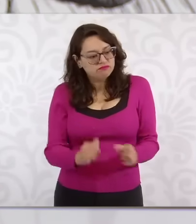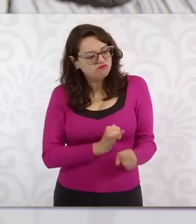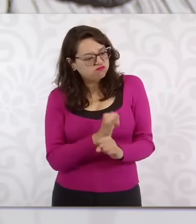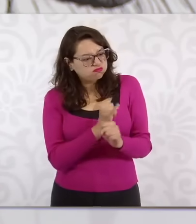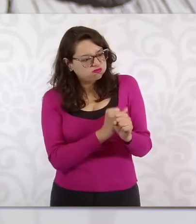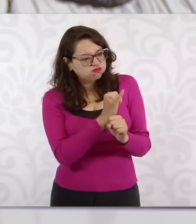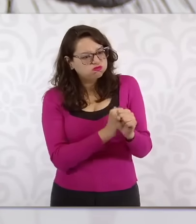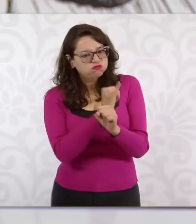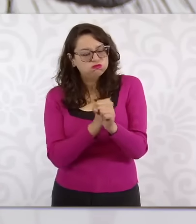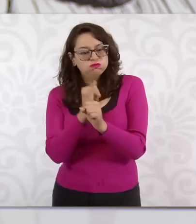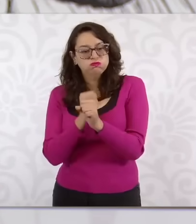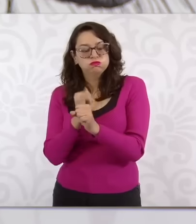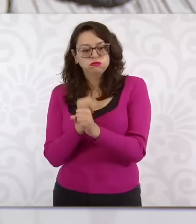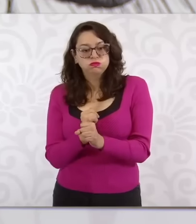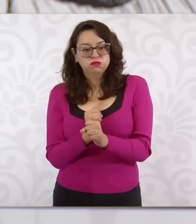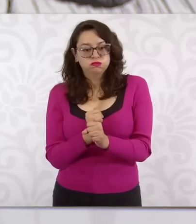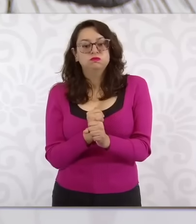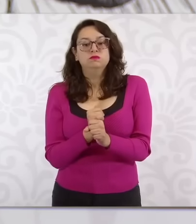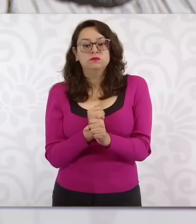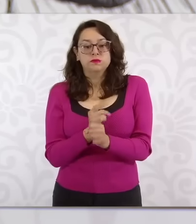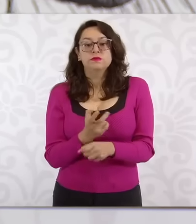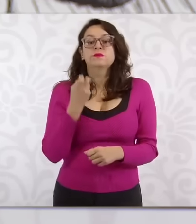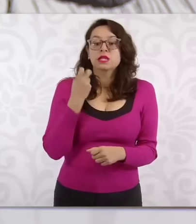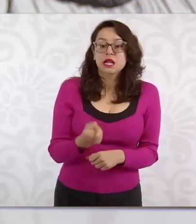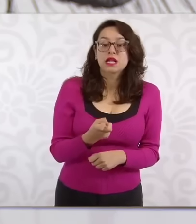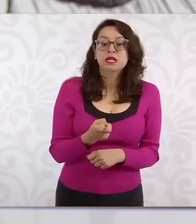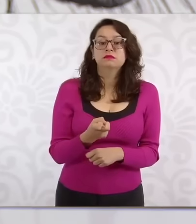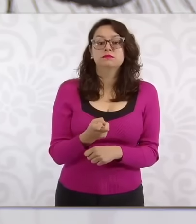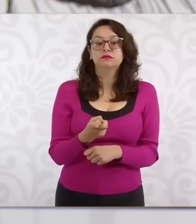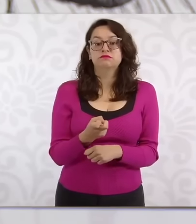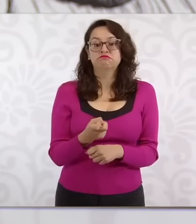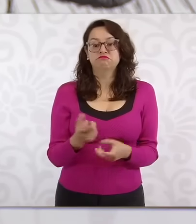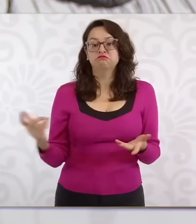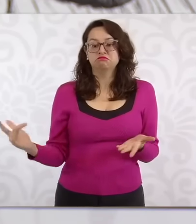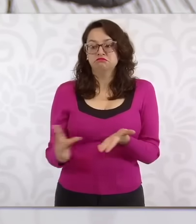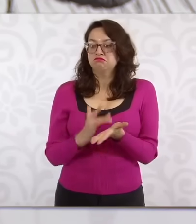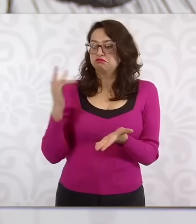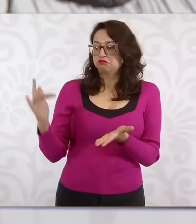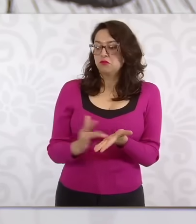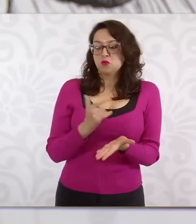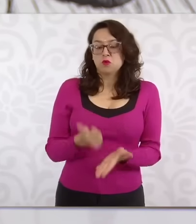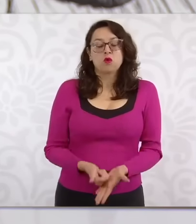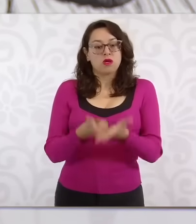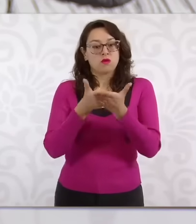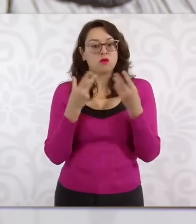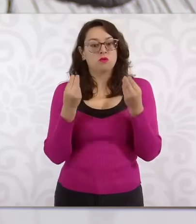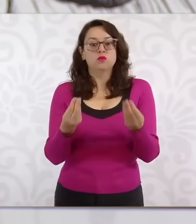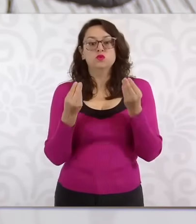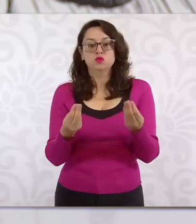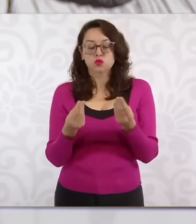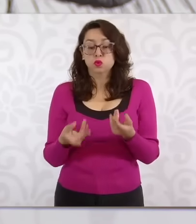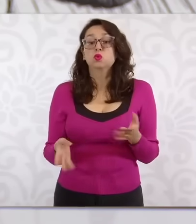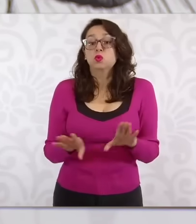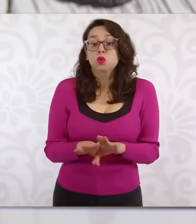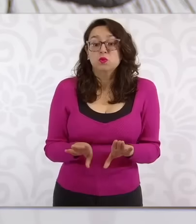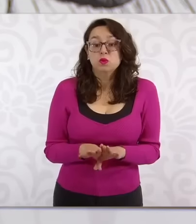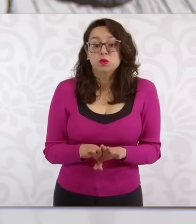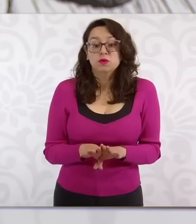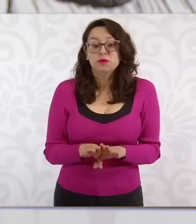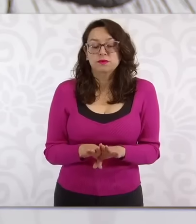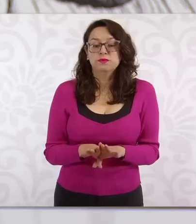Eso eh nos ha dado mucho apoyo. ¿Qué fue lo que hicimos para fortalecerlo? pues fortalecimos a